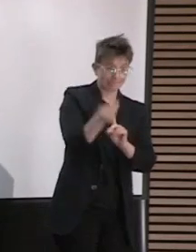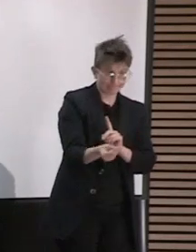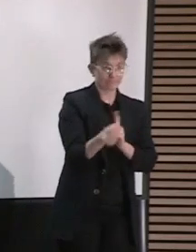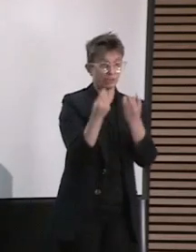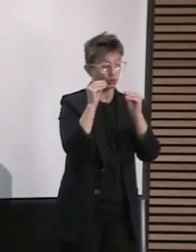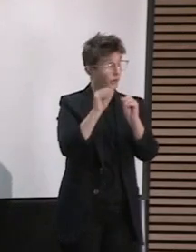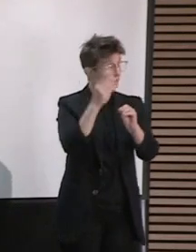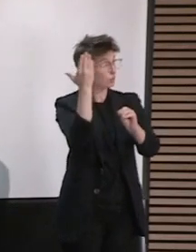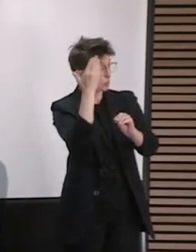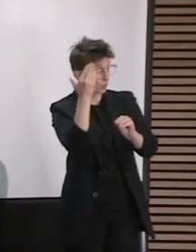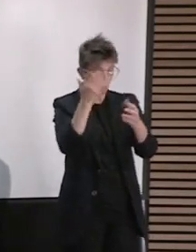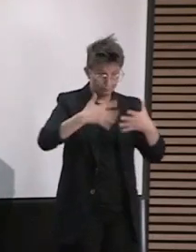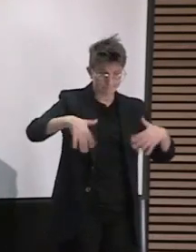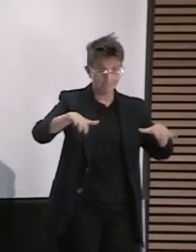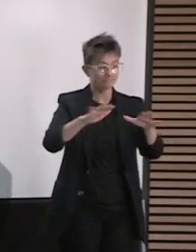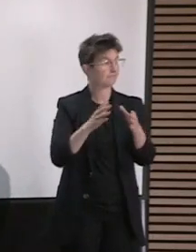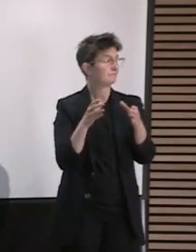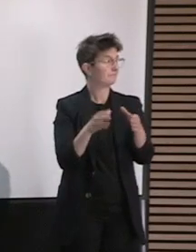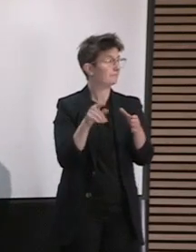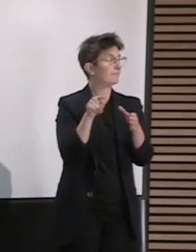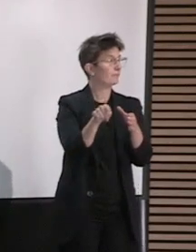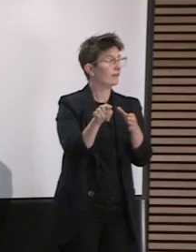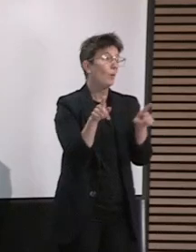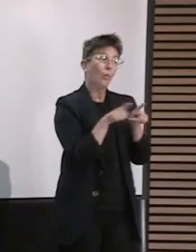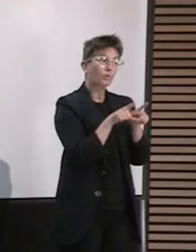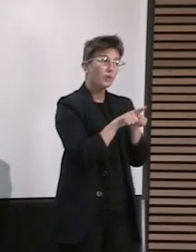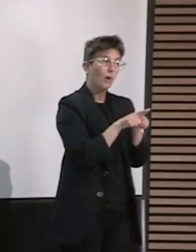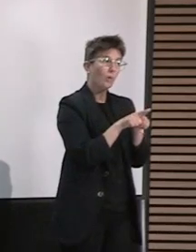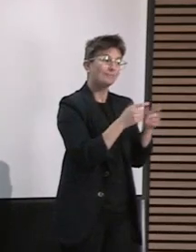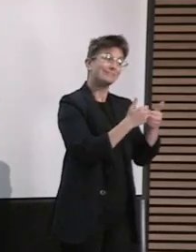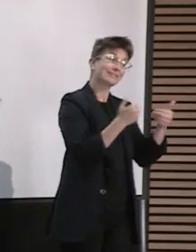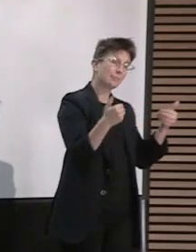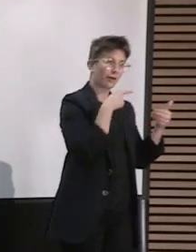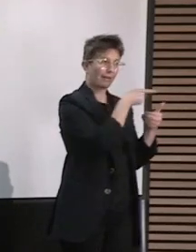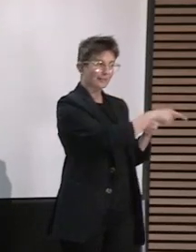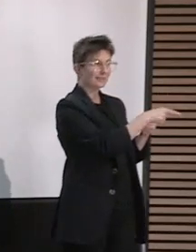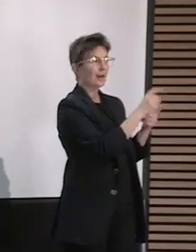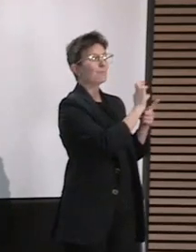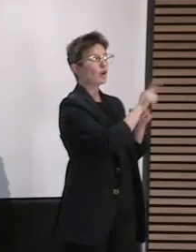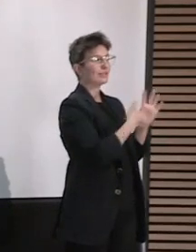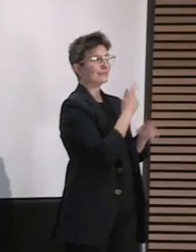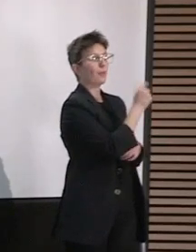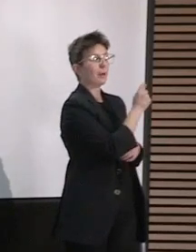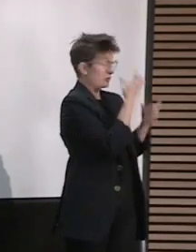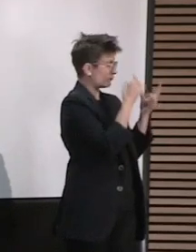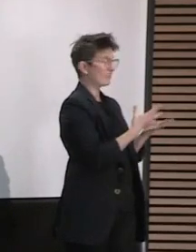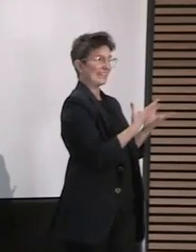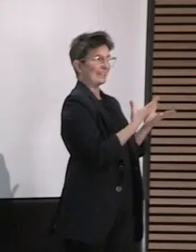tukuna ki roto i nga kura me te tiaki kura nui atu i te Kawanatanga o mua, a he tino nui te Kawanatanga Tuhinga o